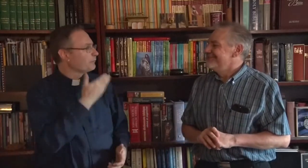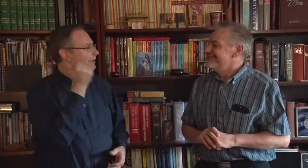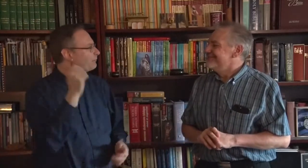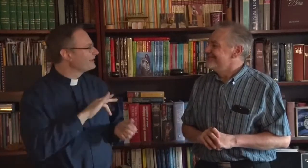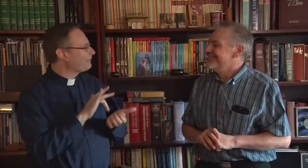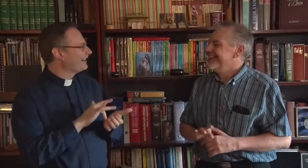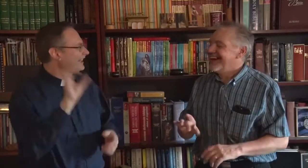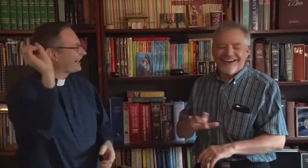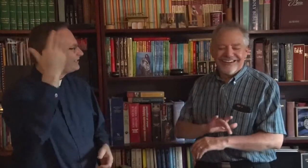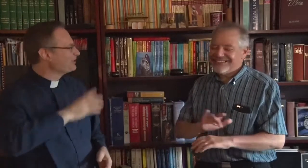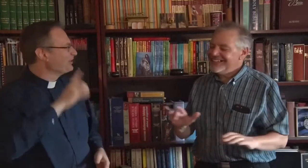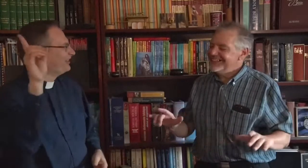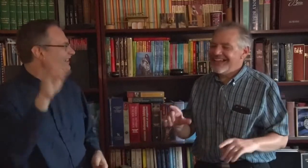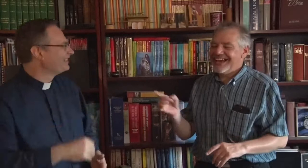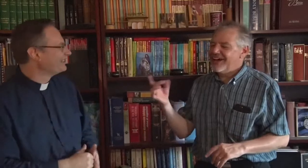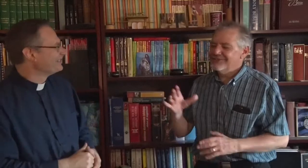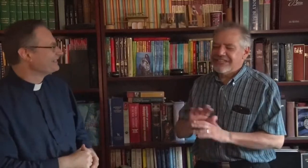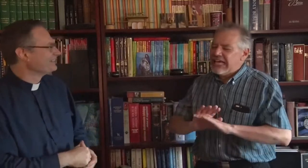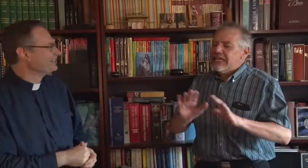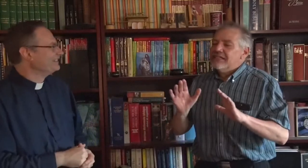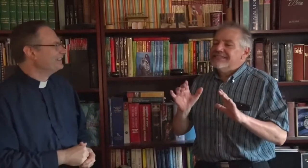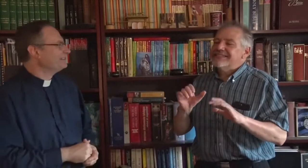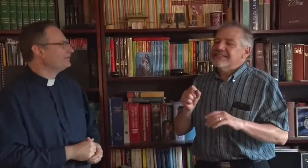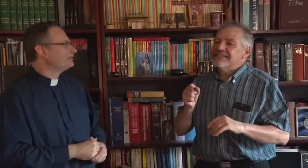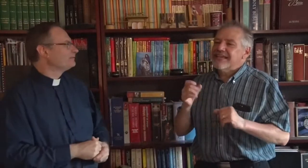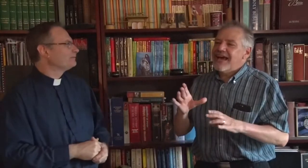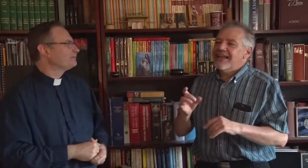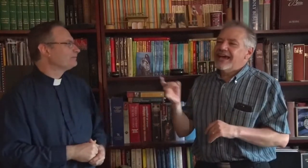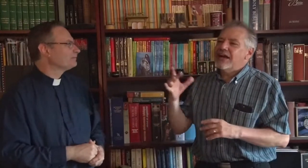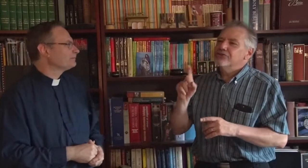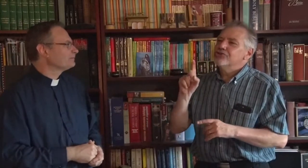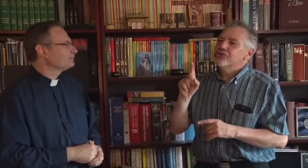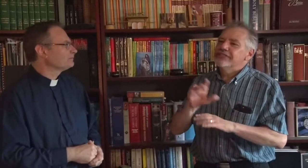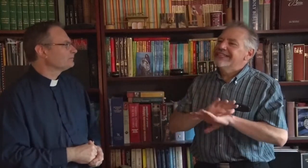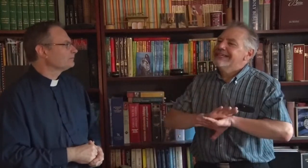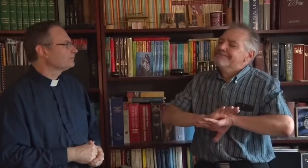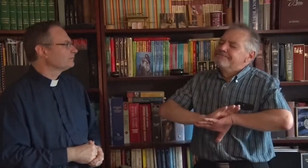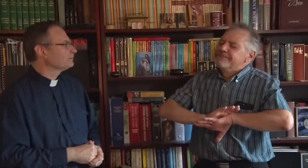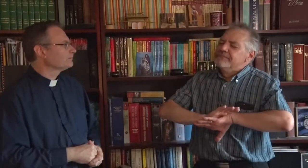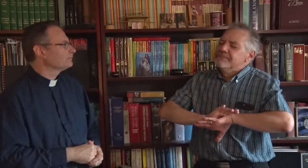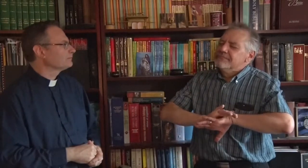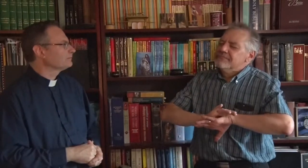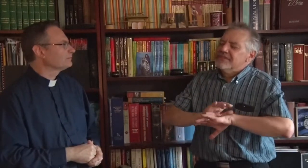Meilleur médicament - la grâce de Dieu. Sans la grâce de Dieu, c’est…